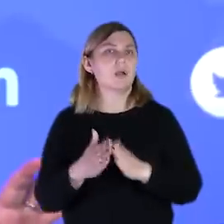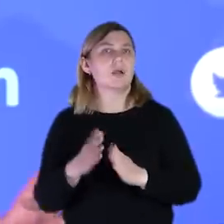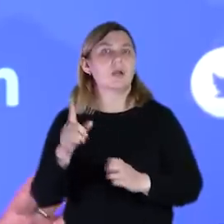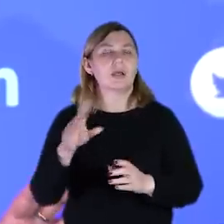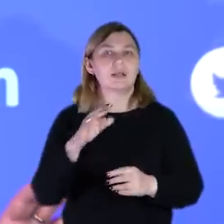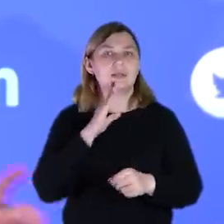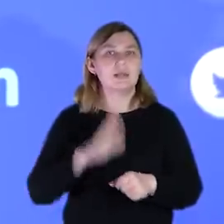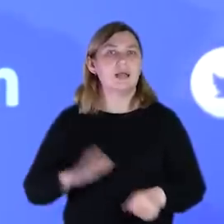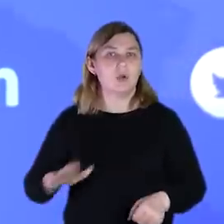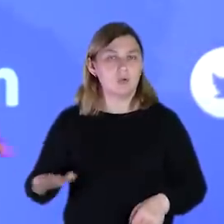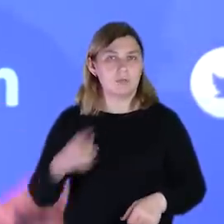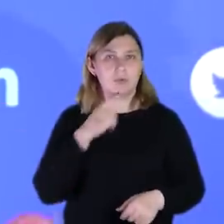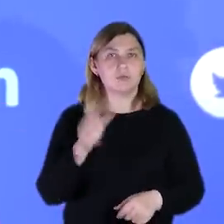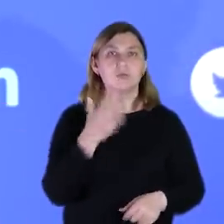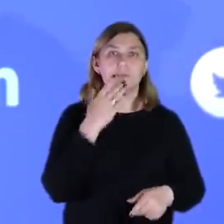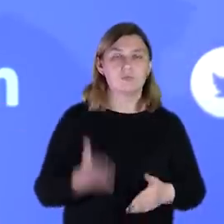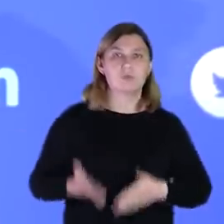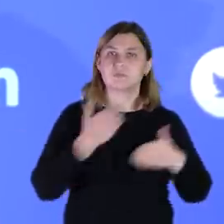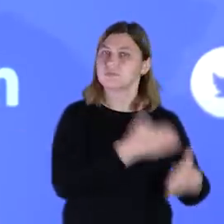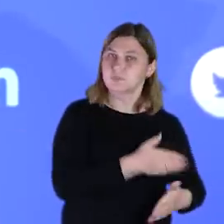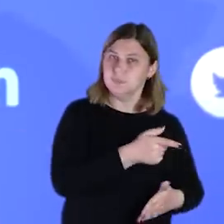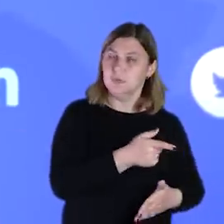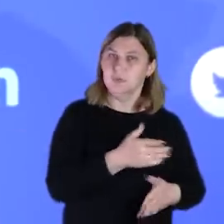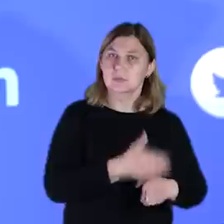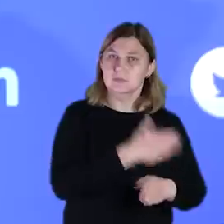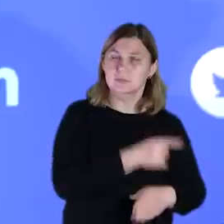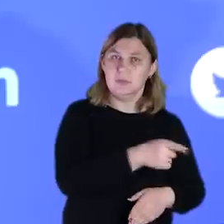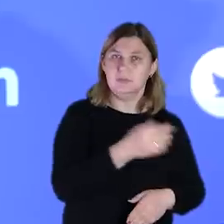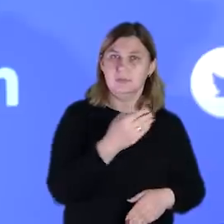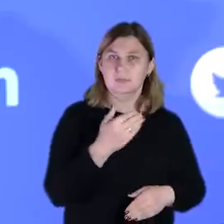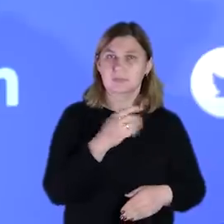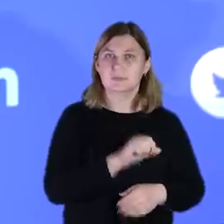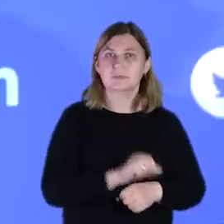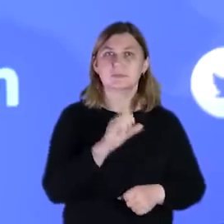bo o tym zacząłem mówić, nawiązując do tego, co mówił pan, mój kolega, Artur Ochał.